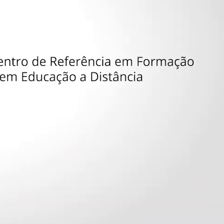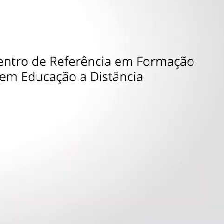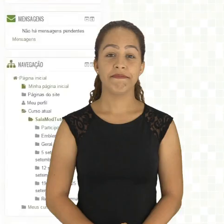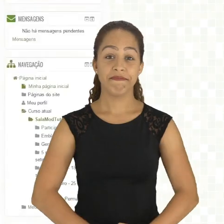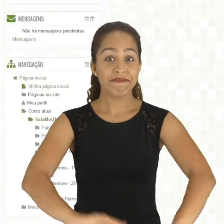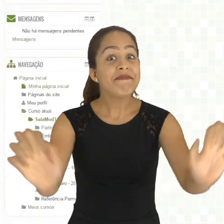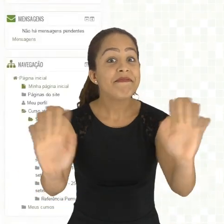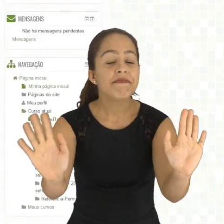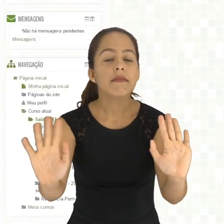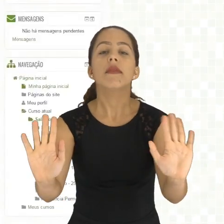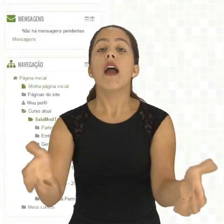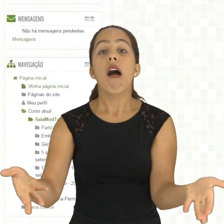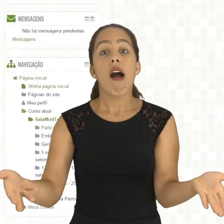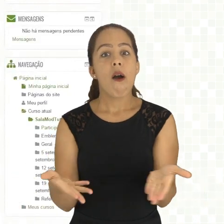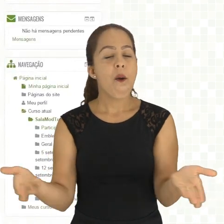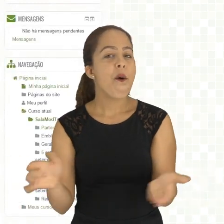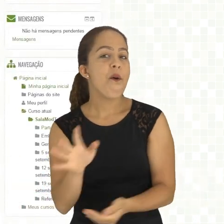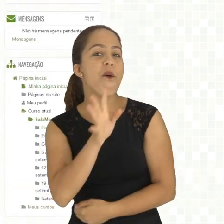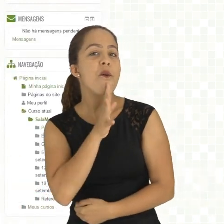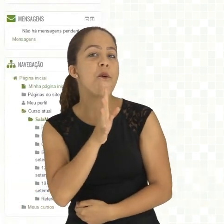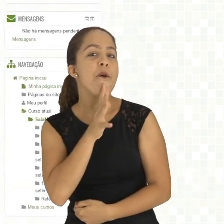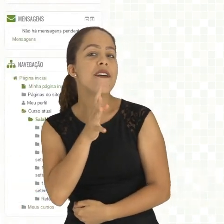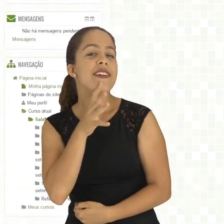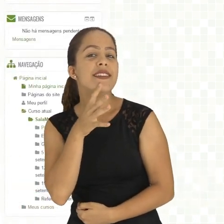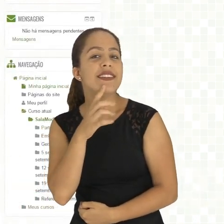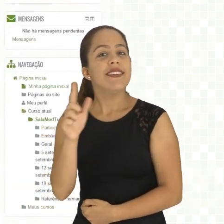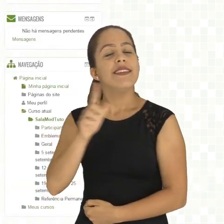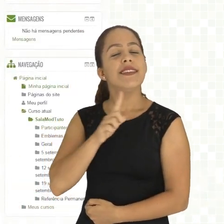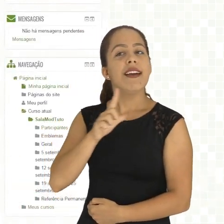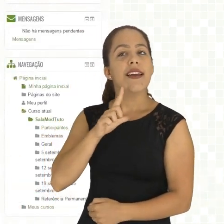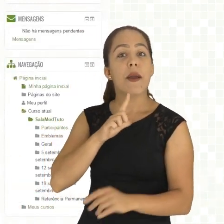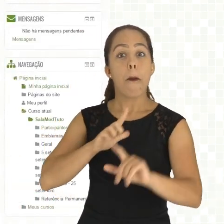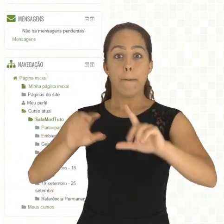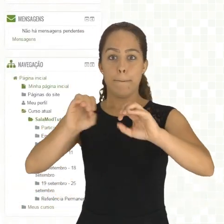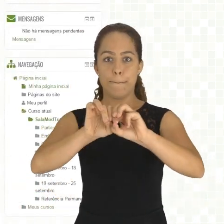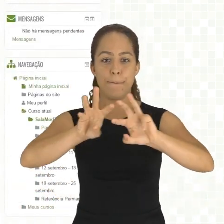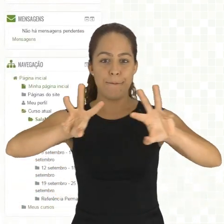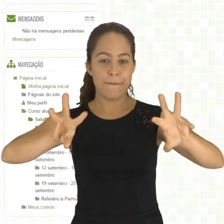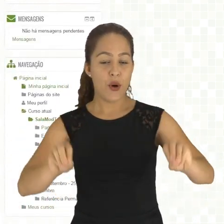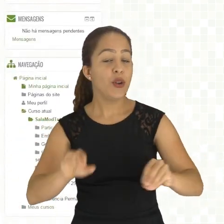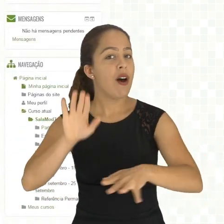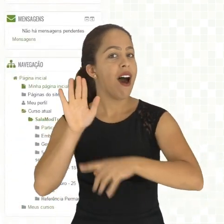Olá a todos! Hoje vamos conhecer alguns recursos do